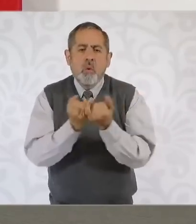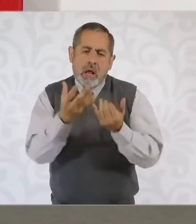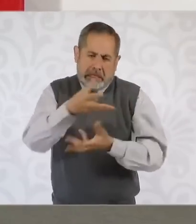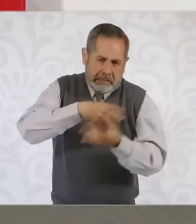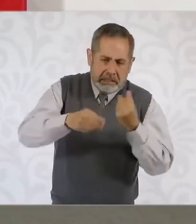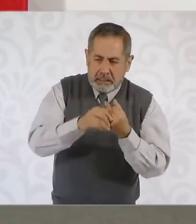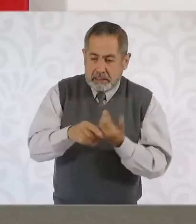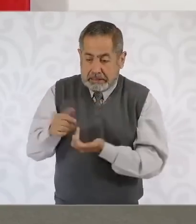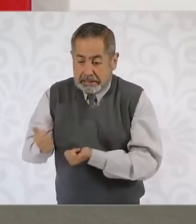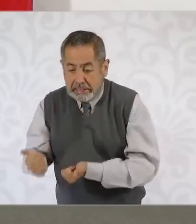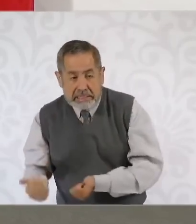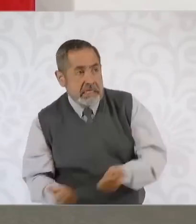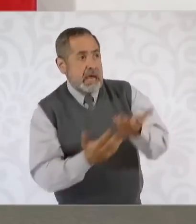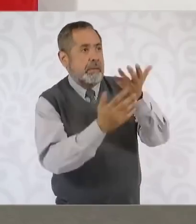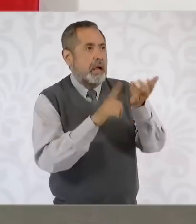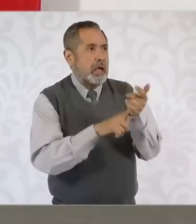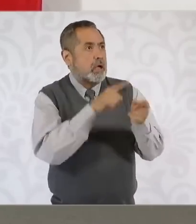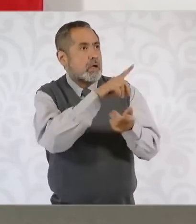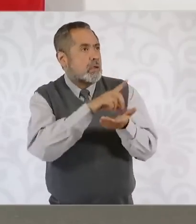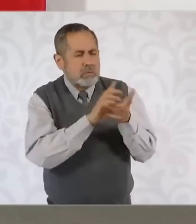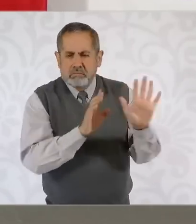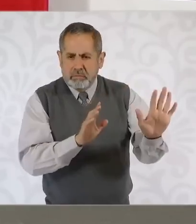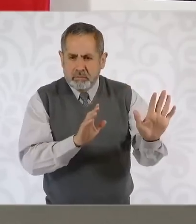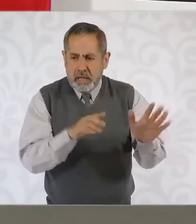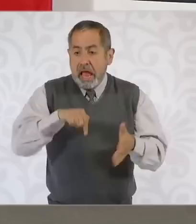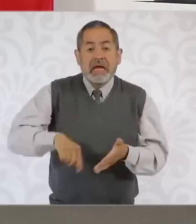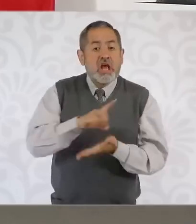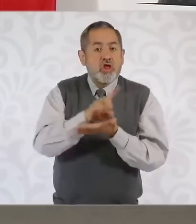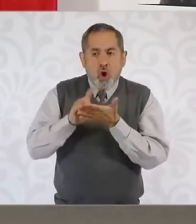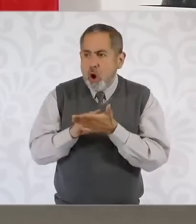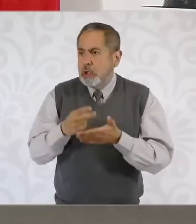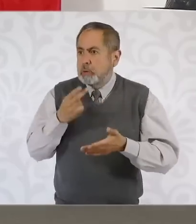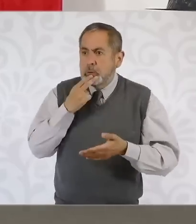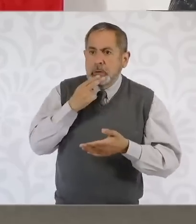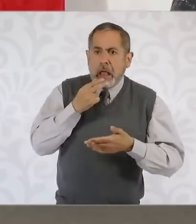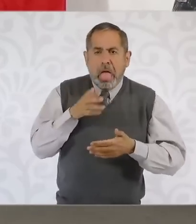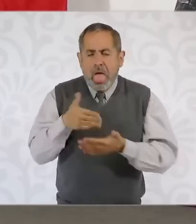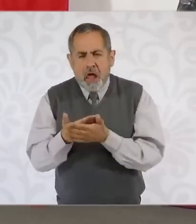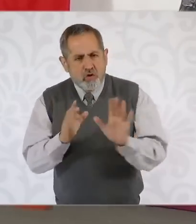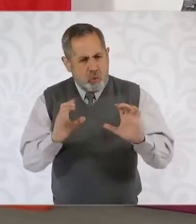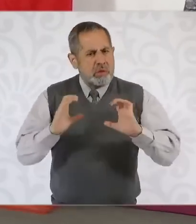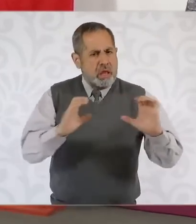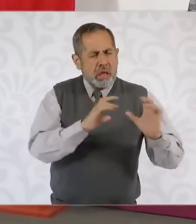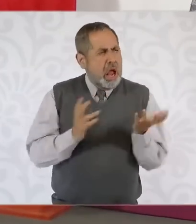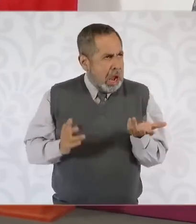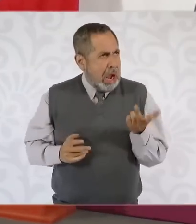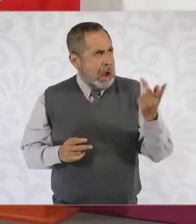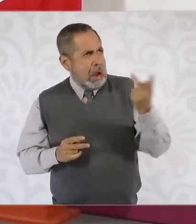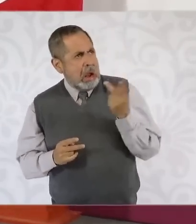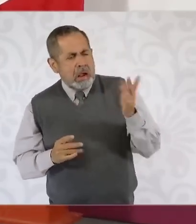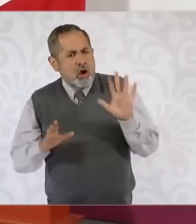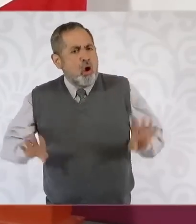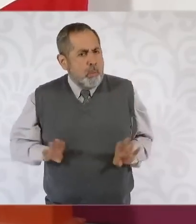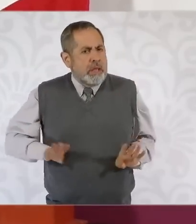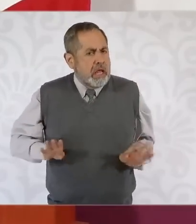que no haya consumo de drogas en México trabajar en eso Entonces el tema de seguridad es empieza